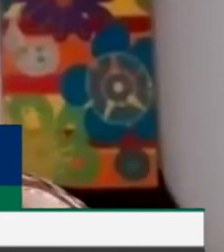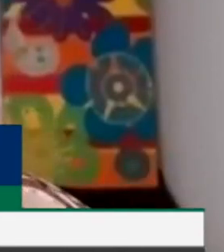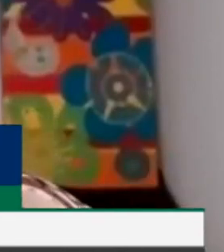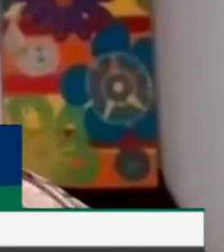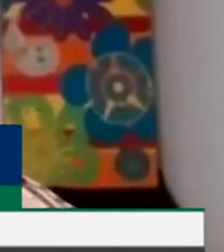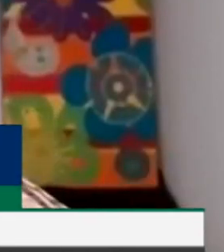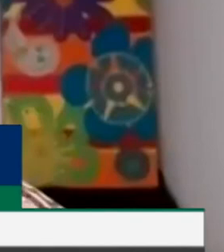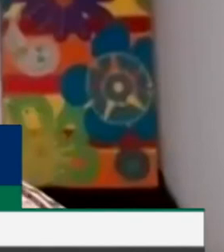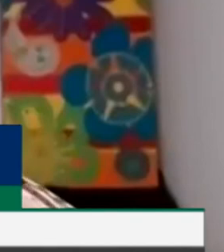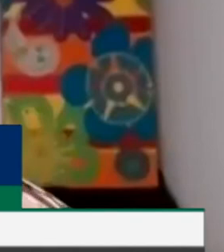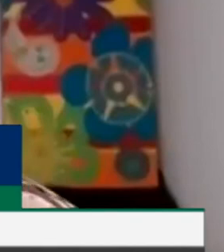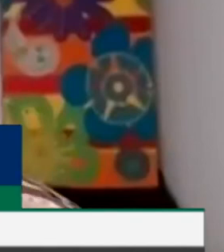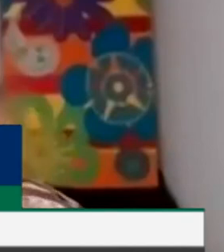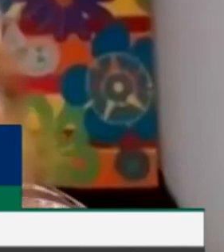ENERGIAS LIMPAS. ISSO É O MUNDO. UMA DAS BANDEIRAS DO